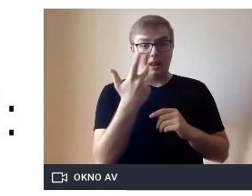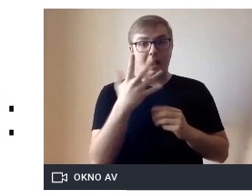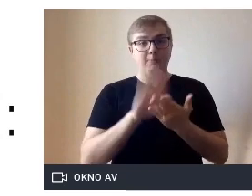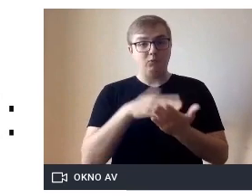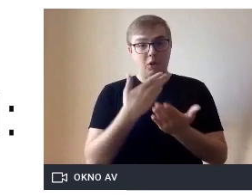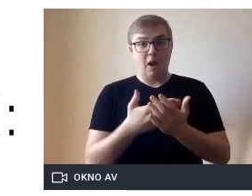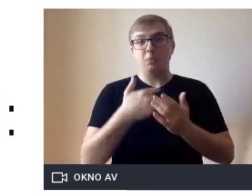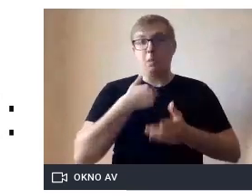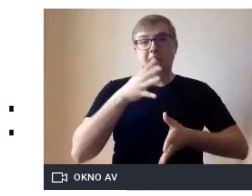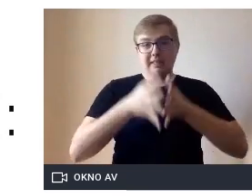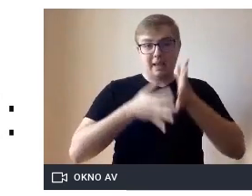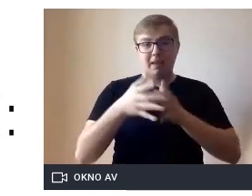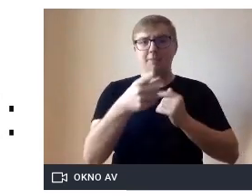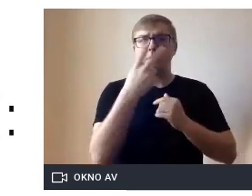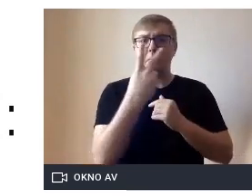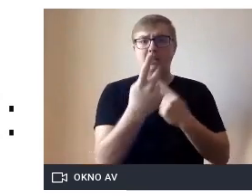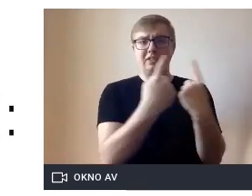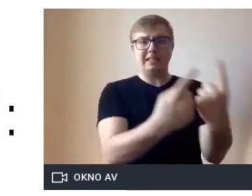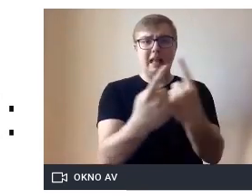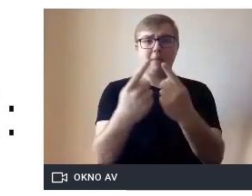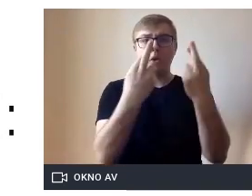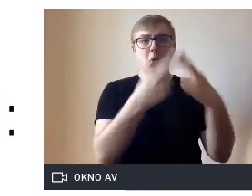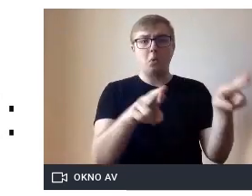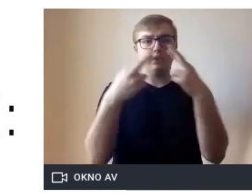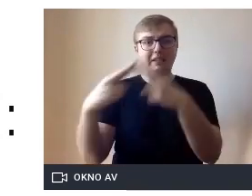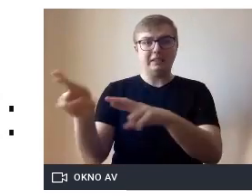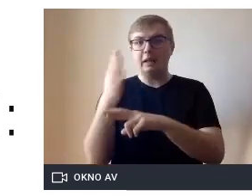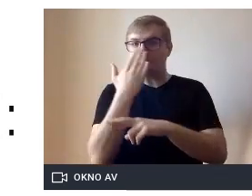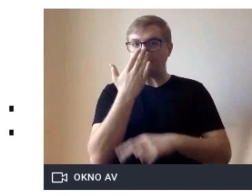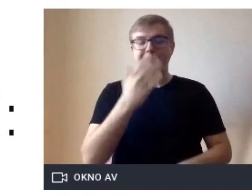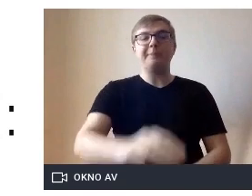Zamigam kilka zdań, a Wy sami zobaczycie, jak to jest w tych obu językach migowych.